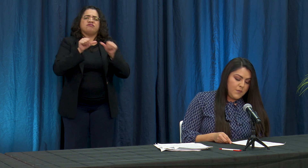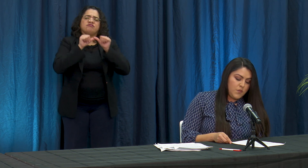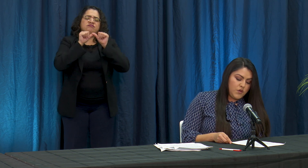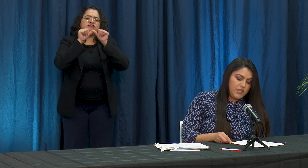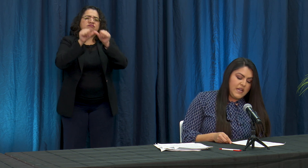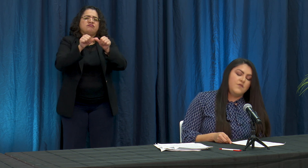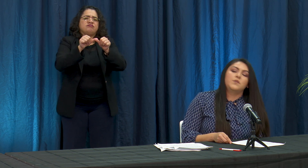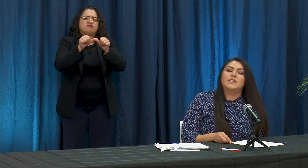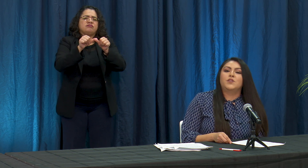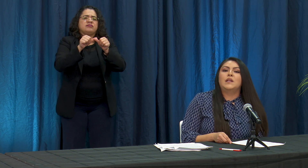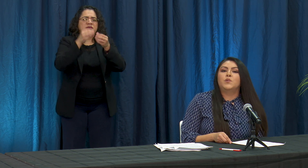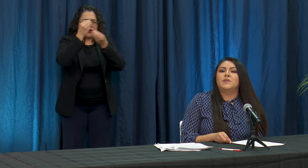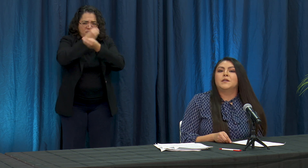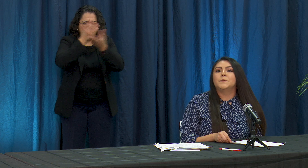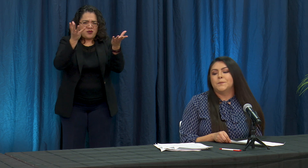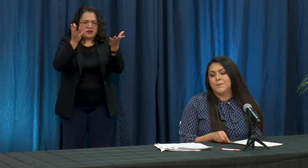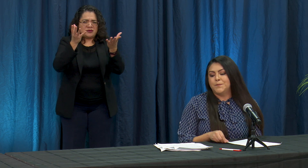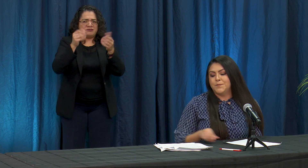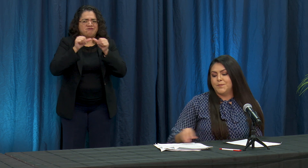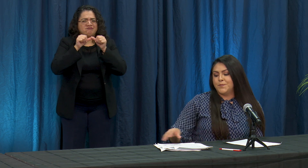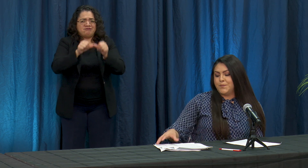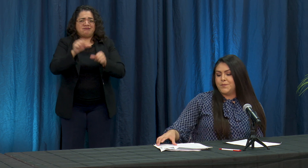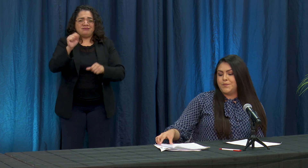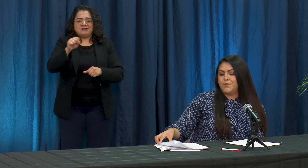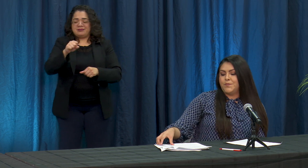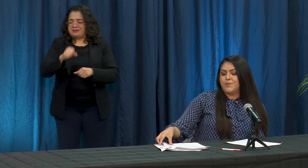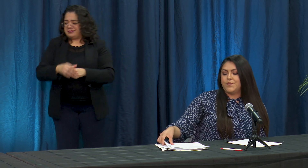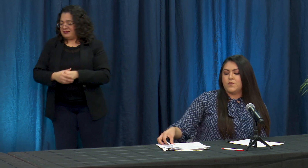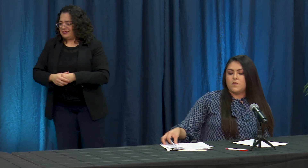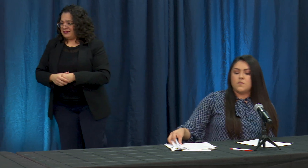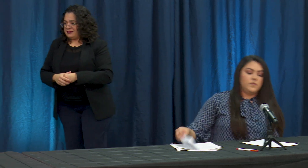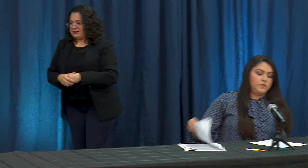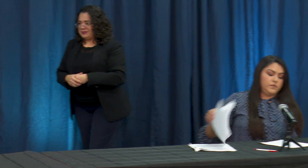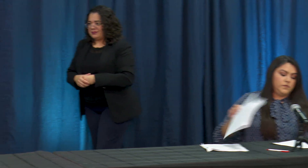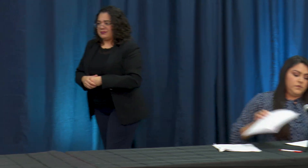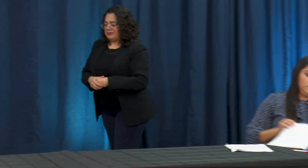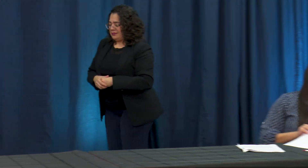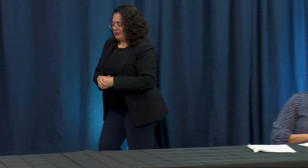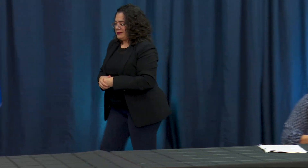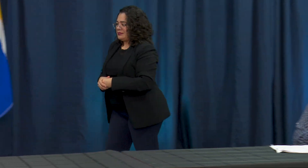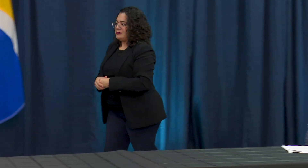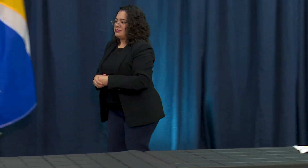proporcionar información al público he también quiere decir la si si si tu